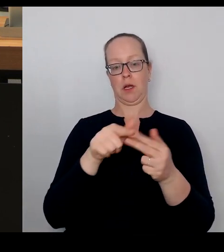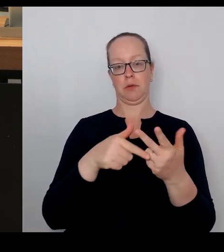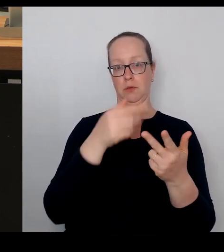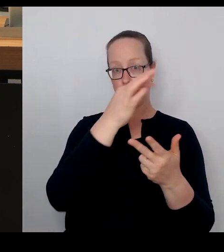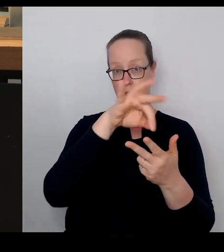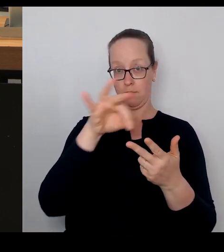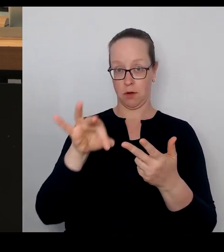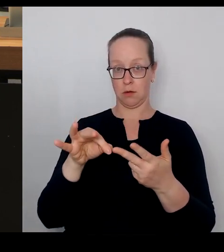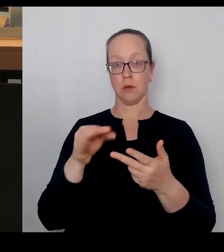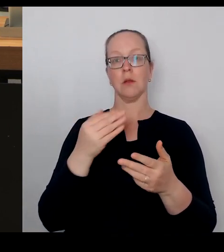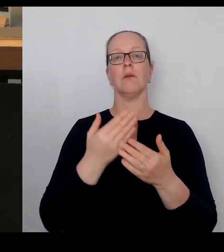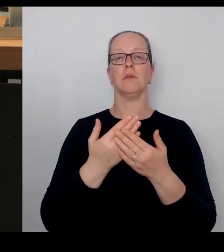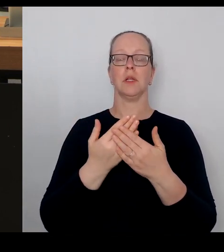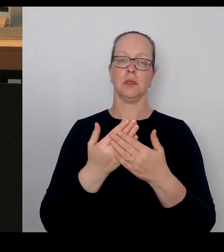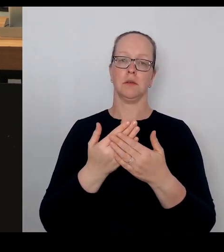So und dann möchte ich jetzt